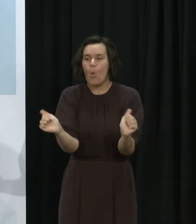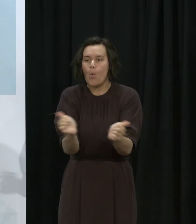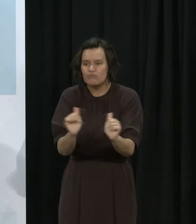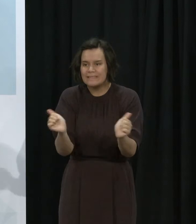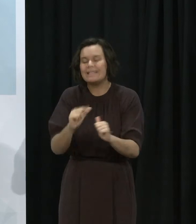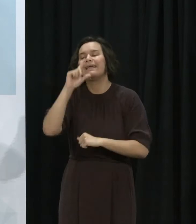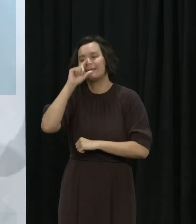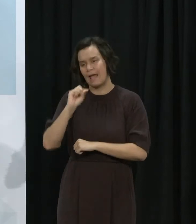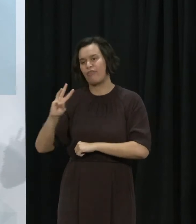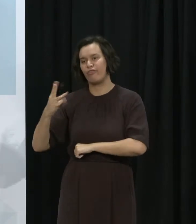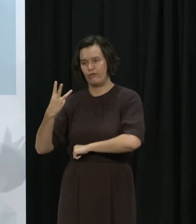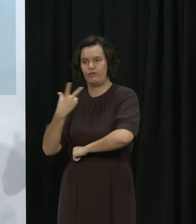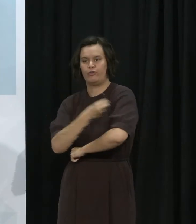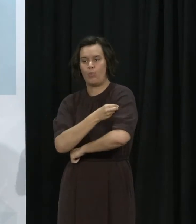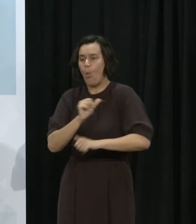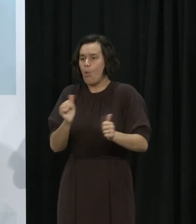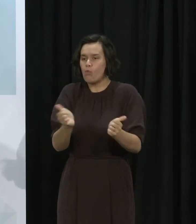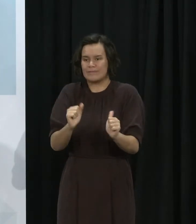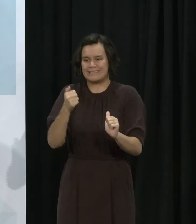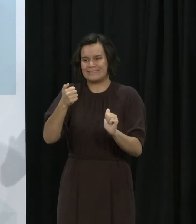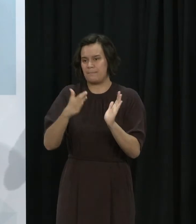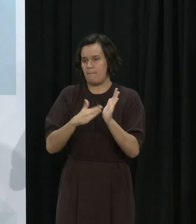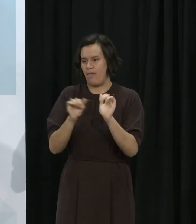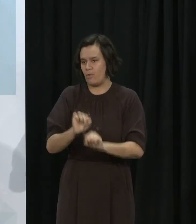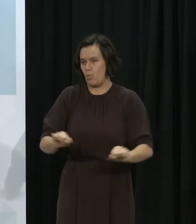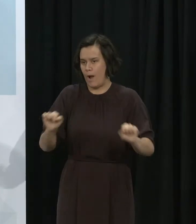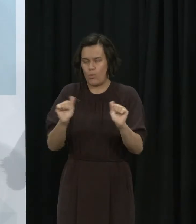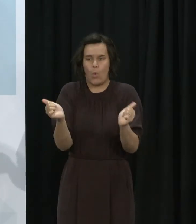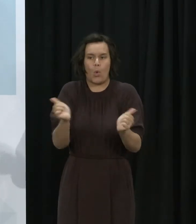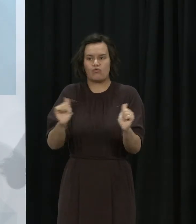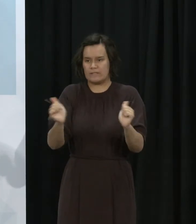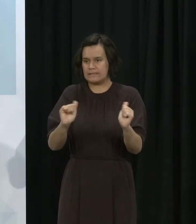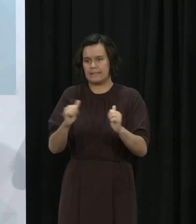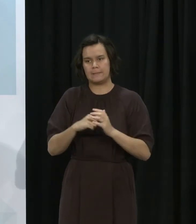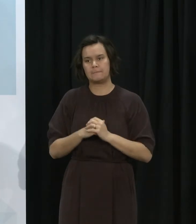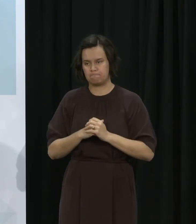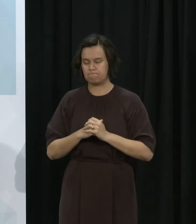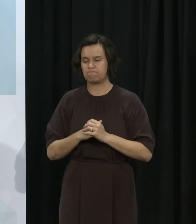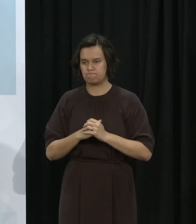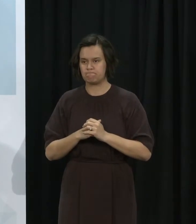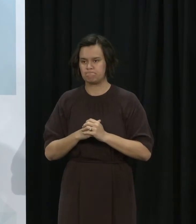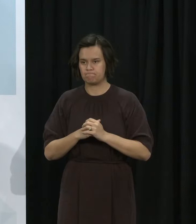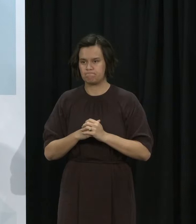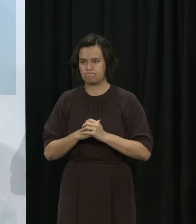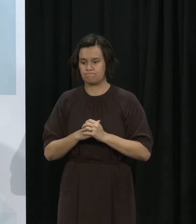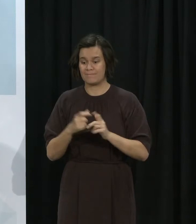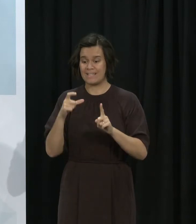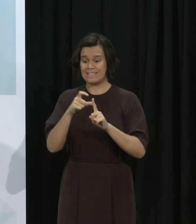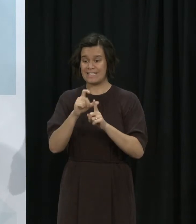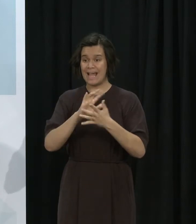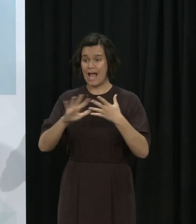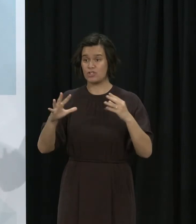taatau ki te whakaputa i roto i taua roopu, a maatau kaimahi rohe, nga kaimahi hauora, me nga taangata pakeke me era atu i ahau kua whakahuahia me nga